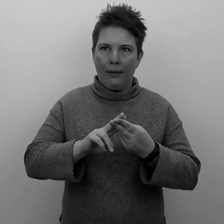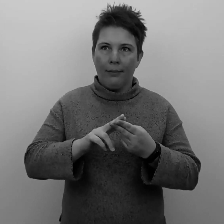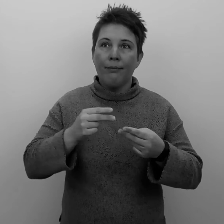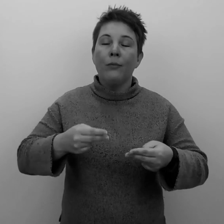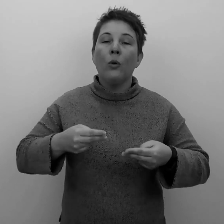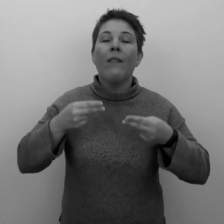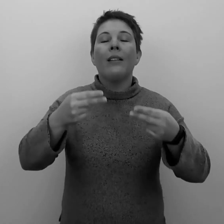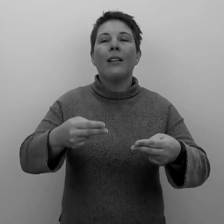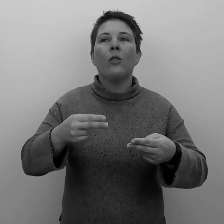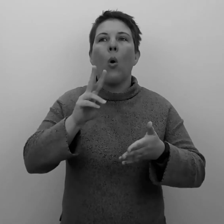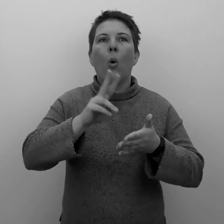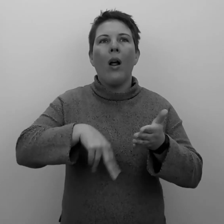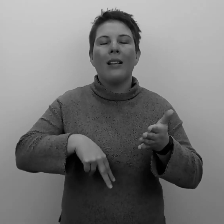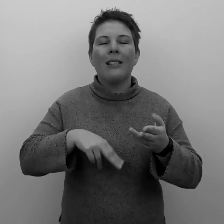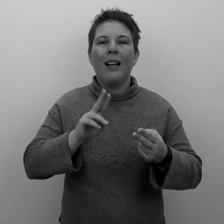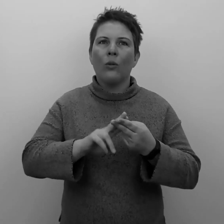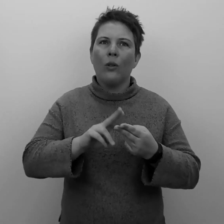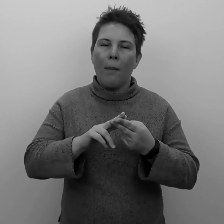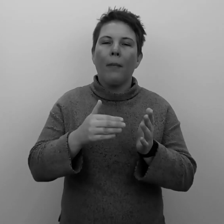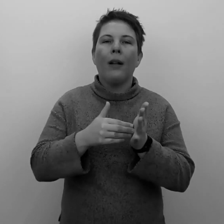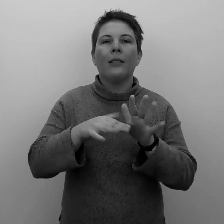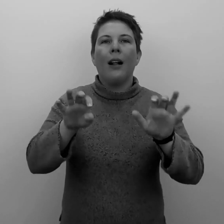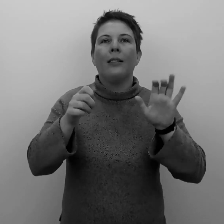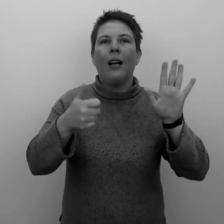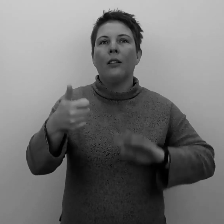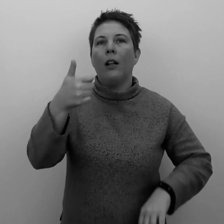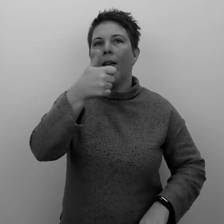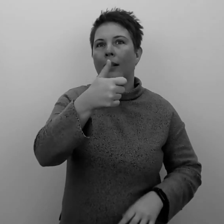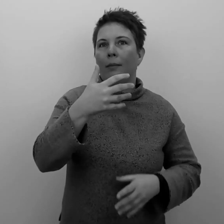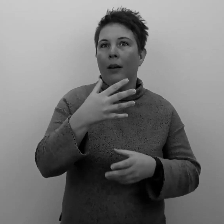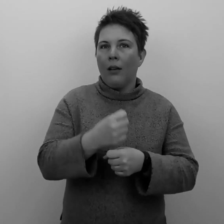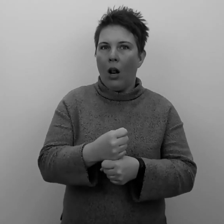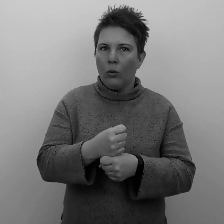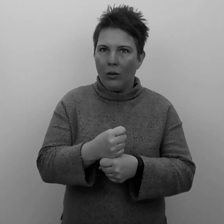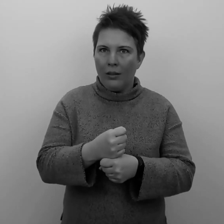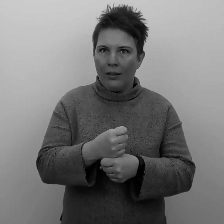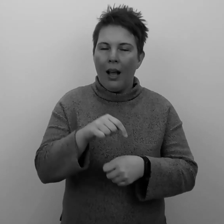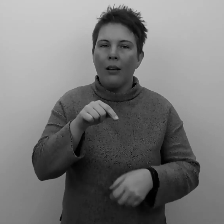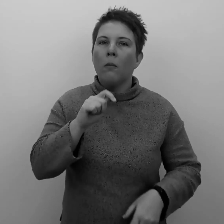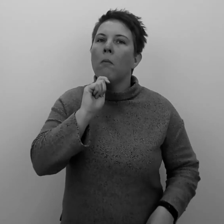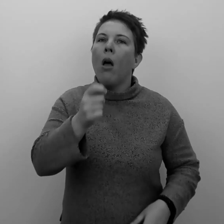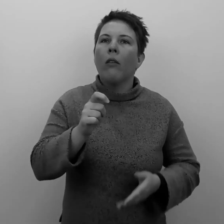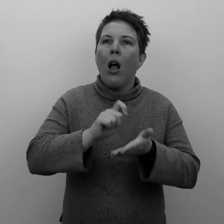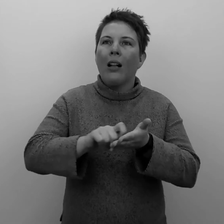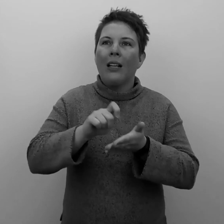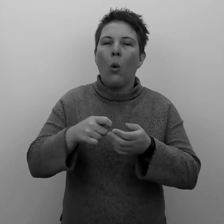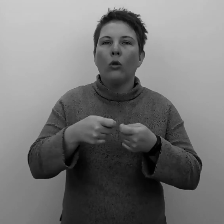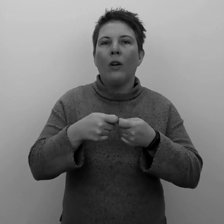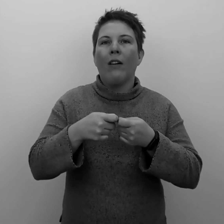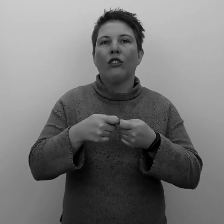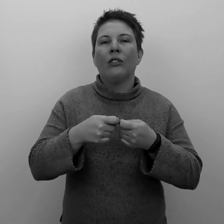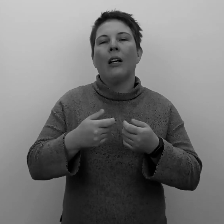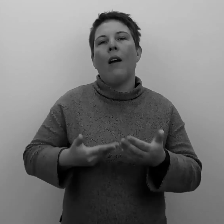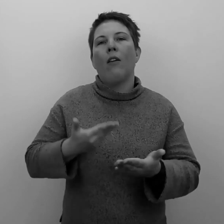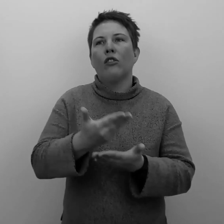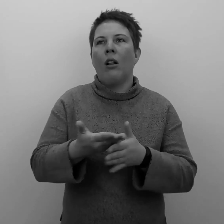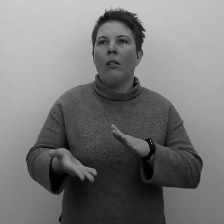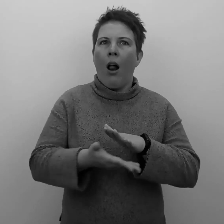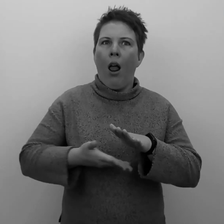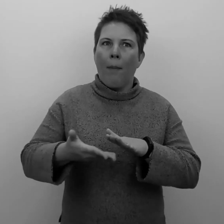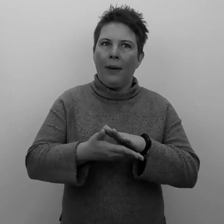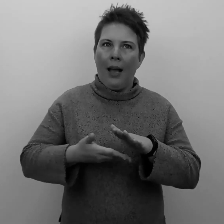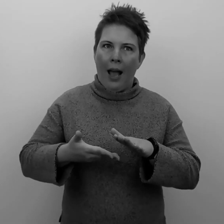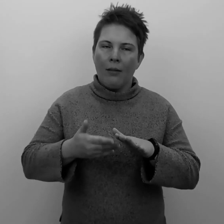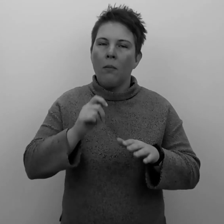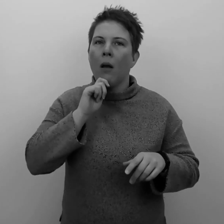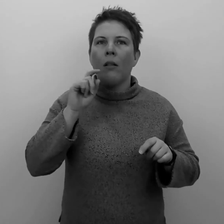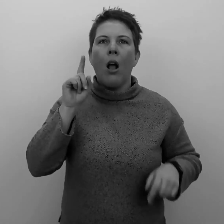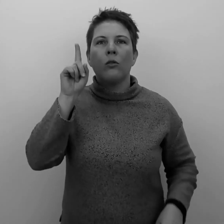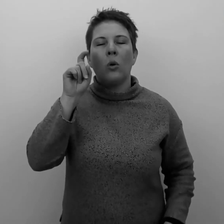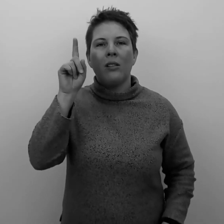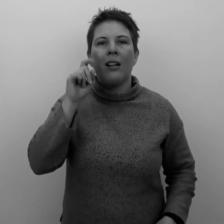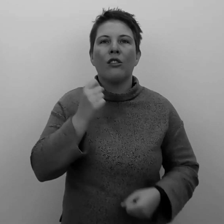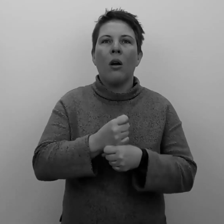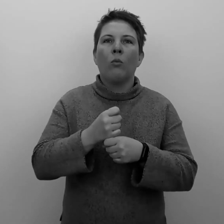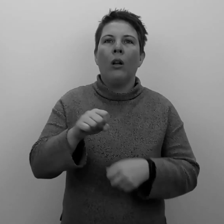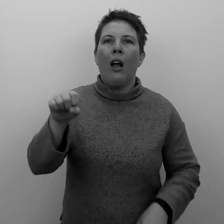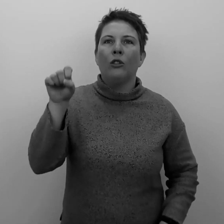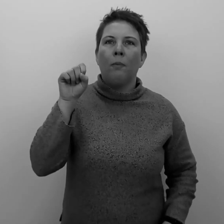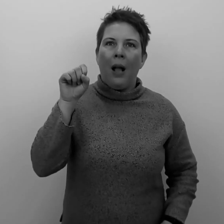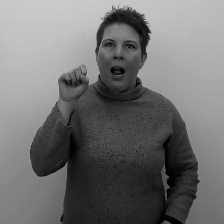A következő költészeti ünnepet 1961-ben tartották, majd az Magyar Írók Szövetsége javaslata alapján a Magyar Szocialista Munkáspárt